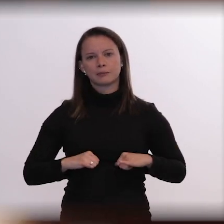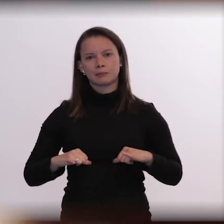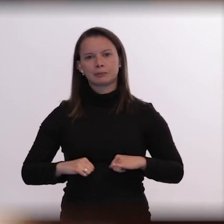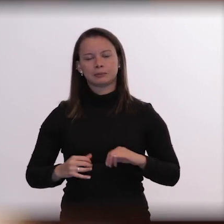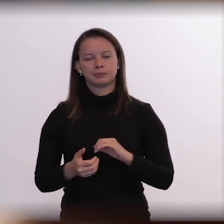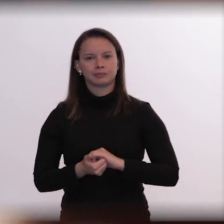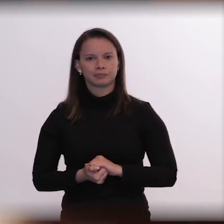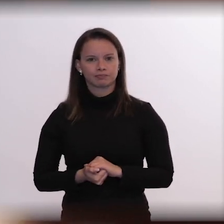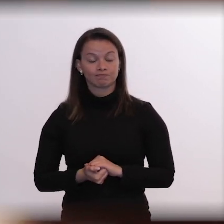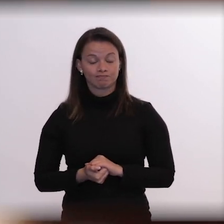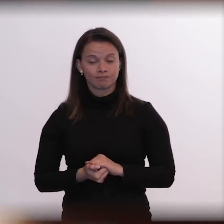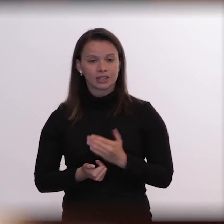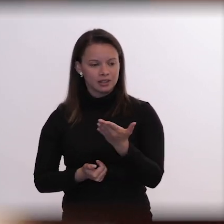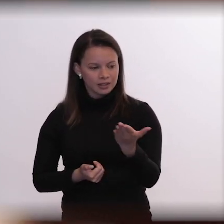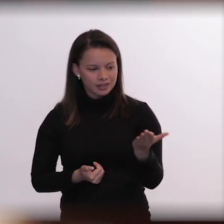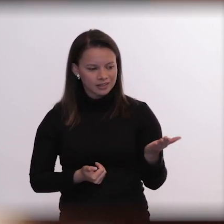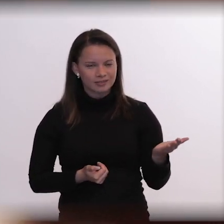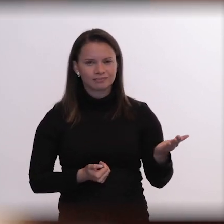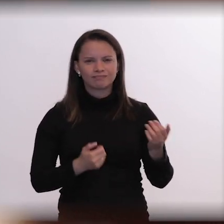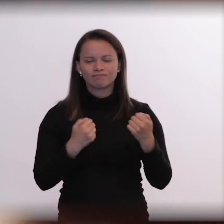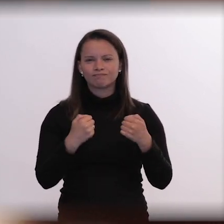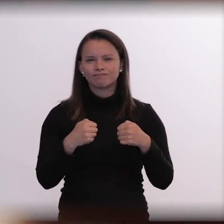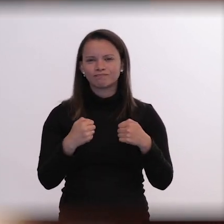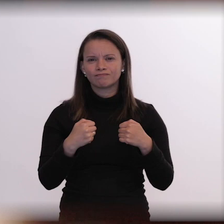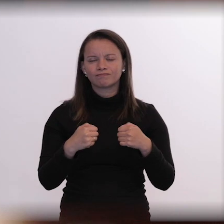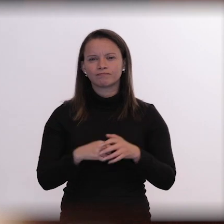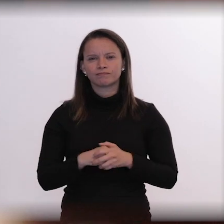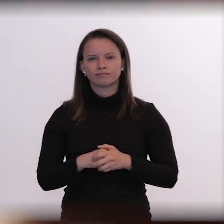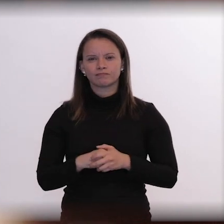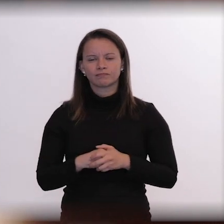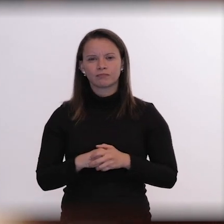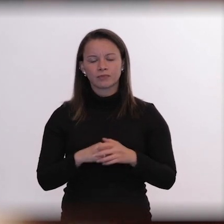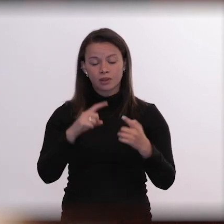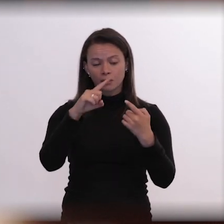E que as famílias, às vezes, têm que passar pelo, pelo processo de serem culpados.